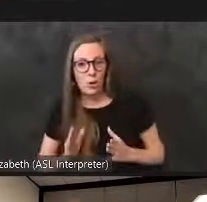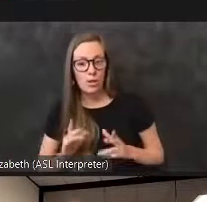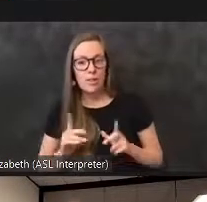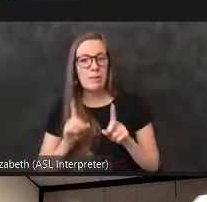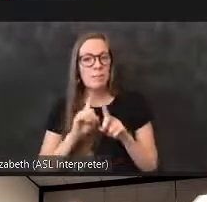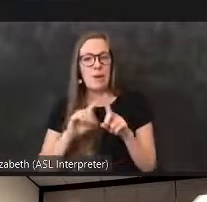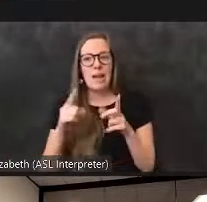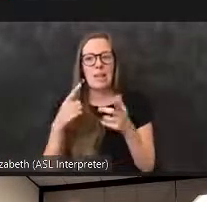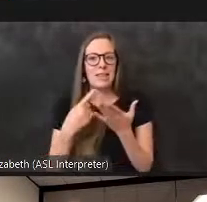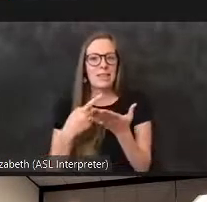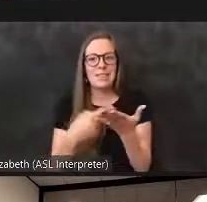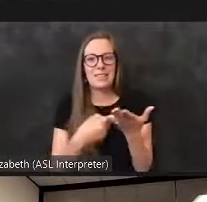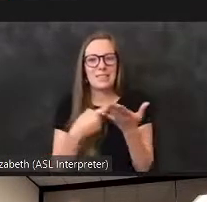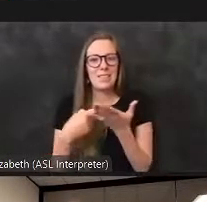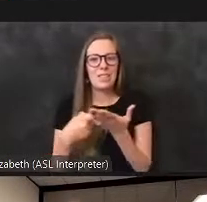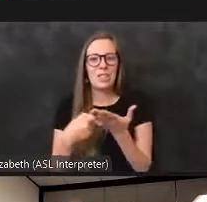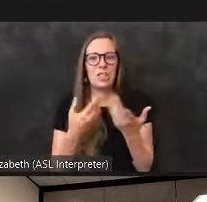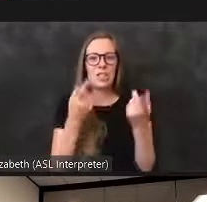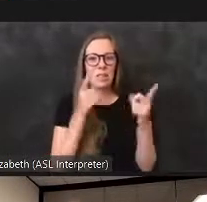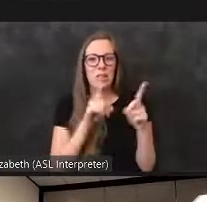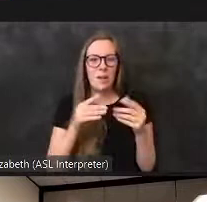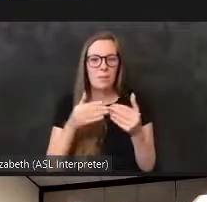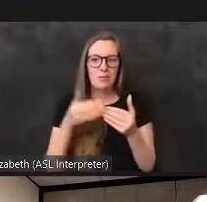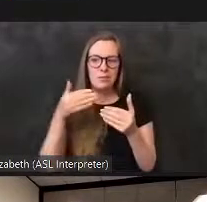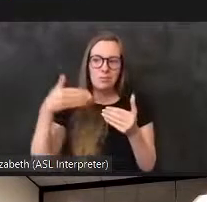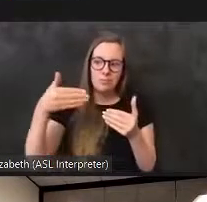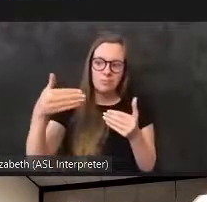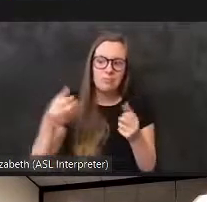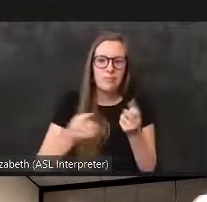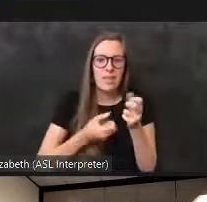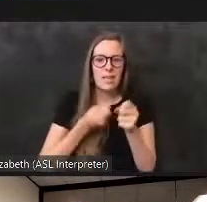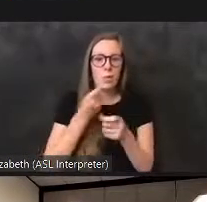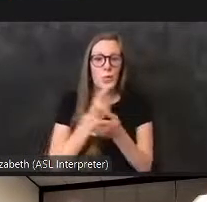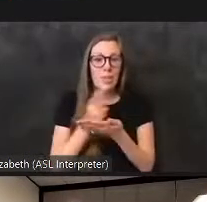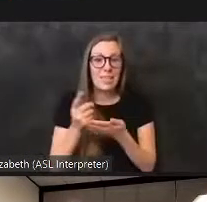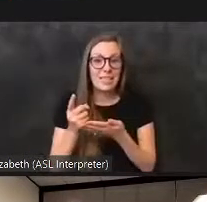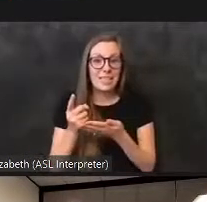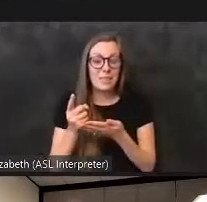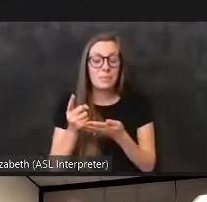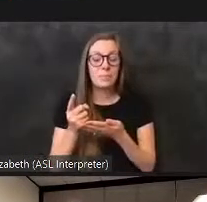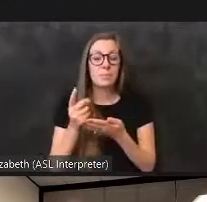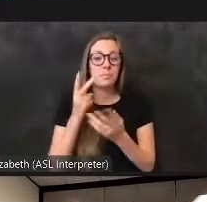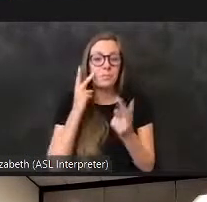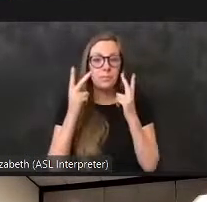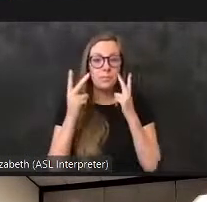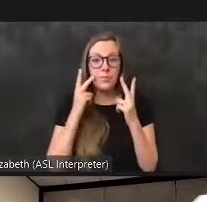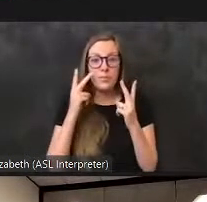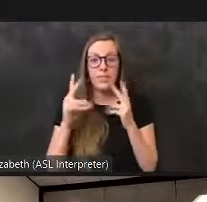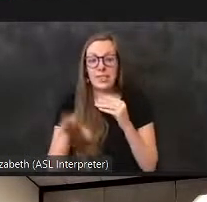De igual manera esas conversaciones han sucedido. En esas venas, conforme venos vacunas